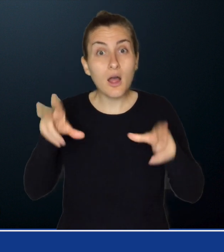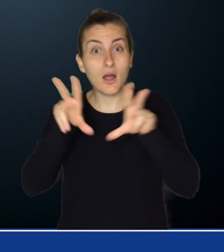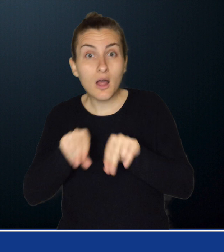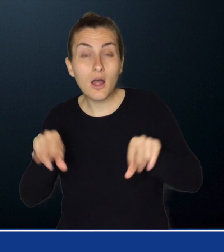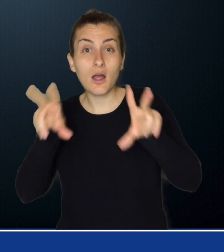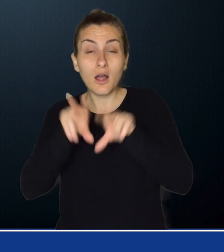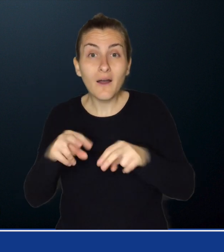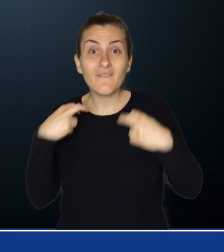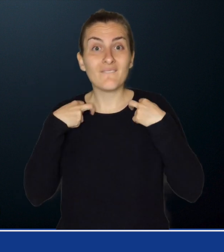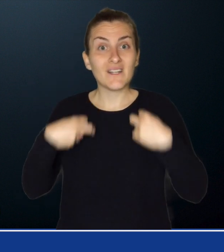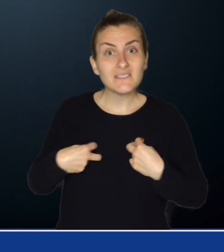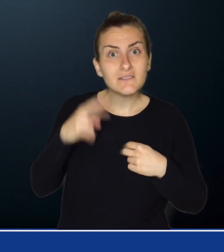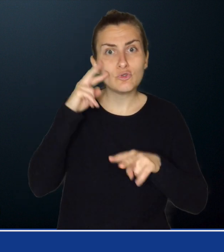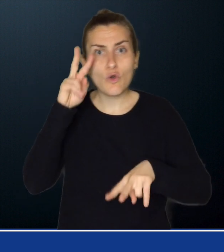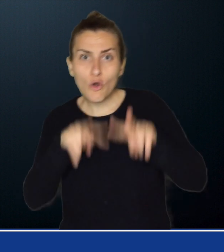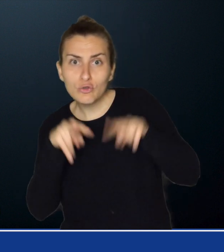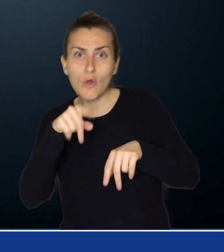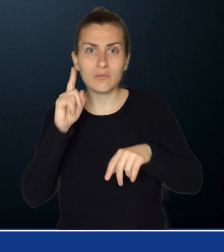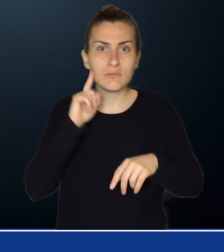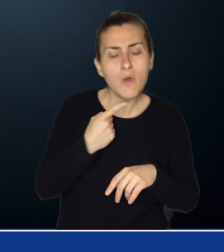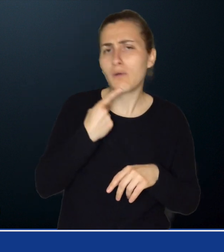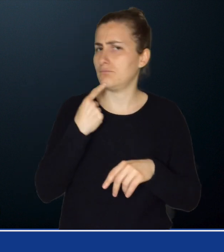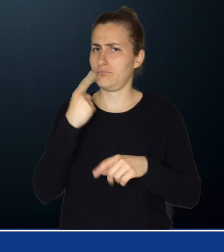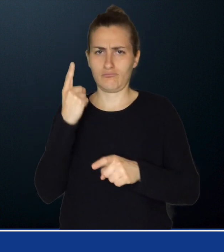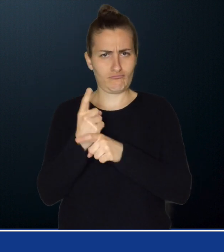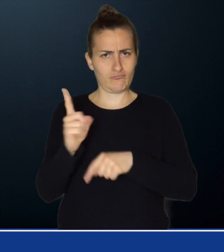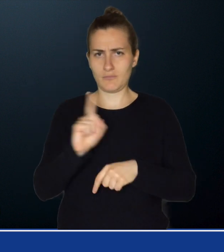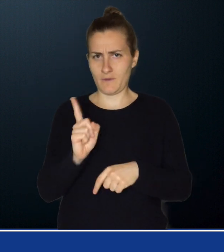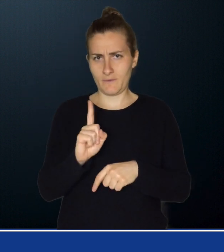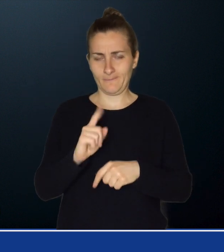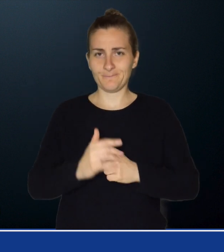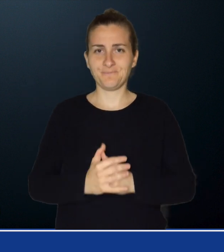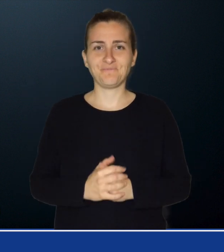sono esclusi dalle visite di controllo sulla permanenza della sordità.